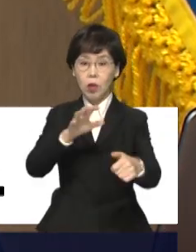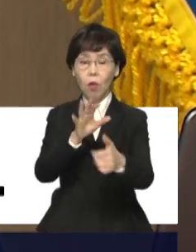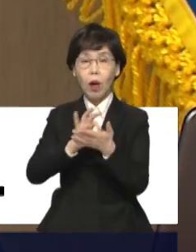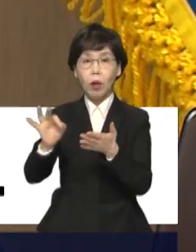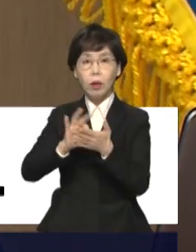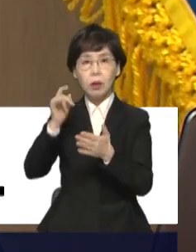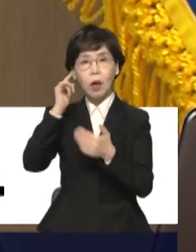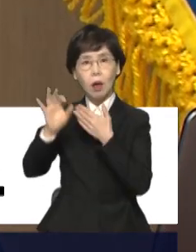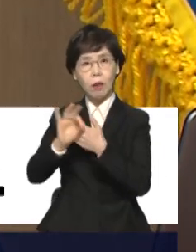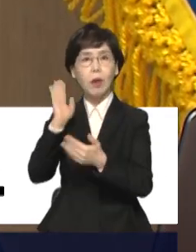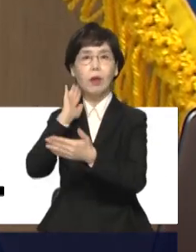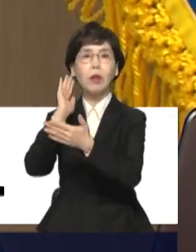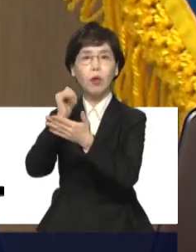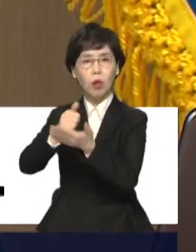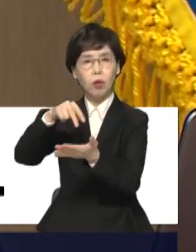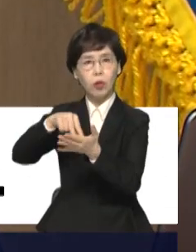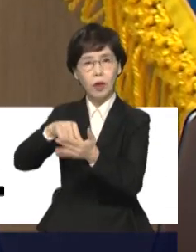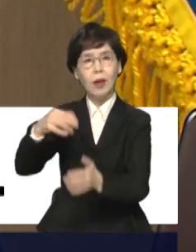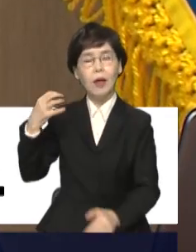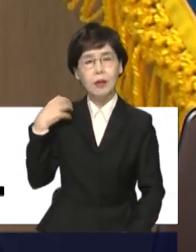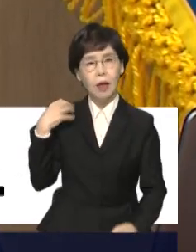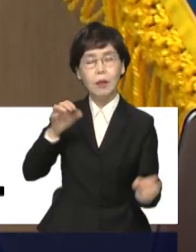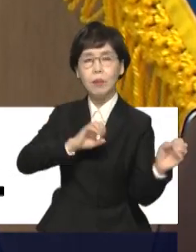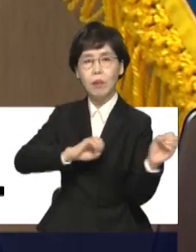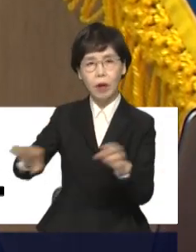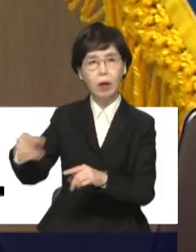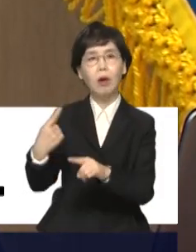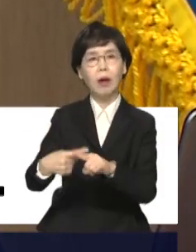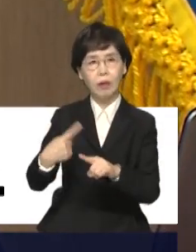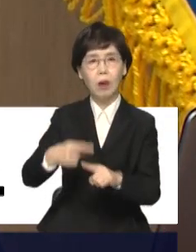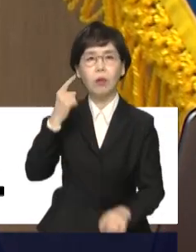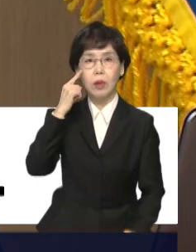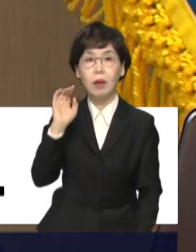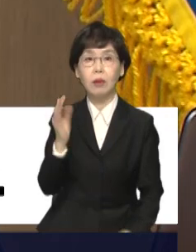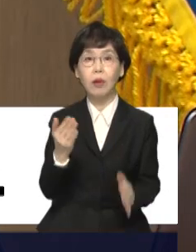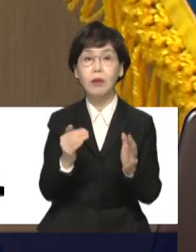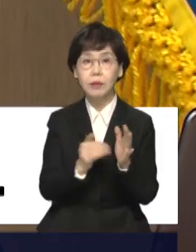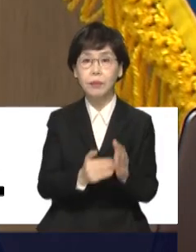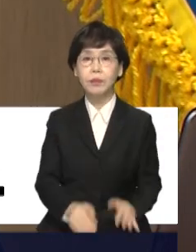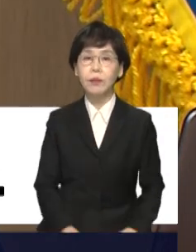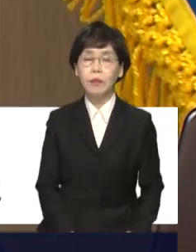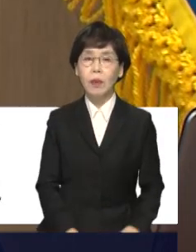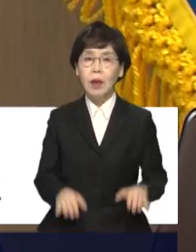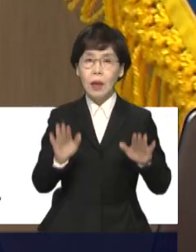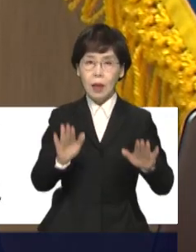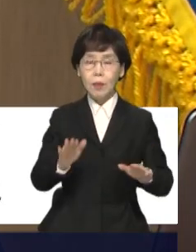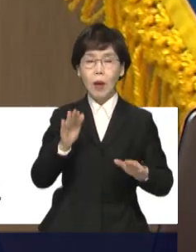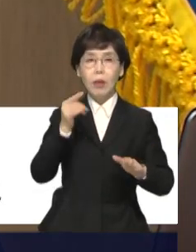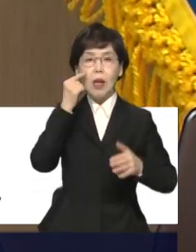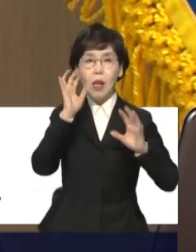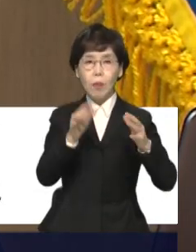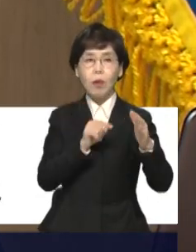한다면 대통령으로서의 책무를 저버리는 것이라고 생각했습니다. 이번 방일에 대해 우선 한일 양국의